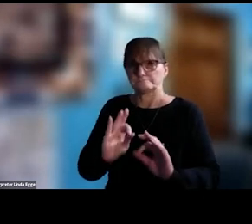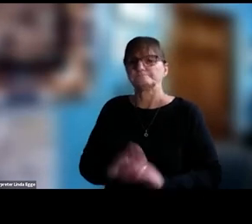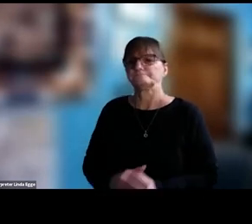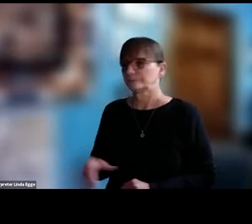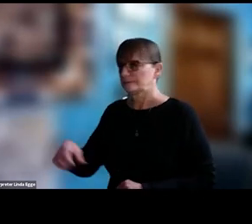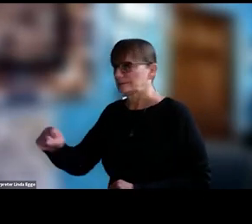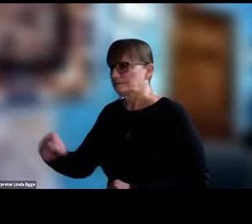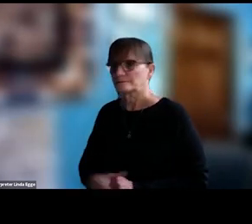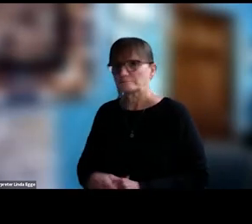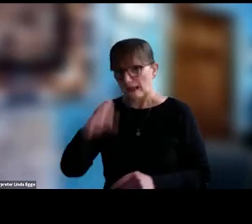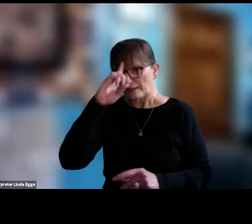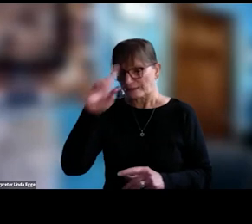[Ashley] Creo que eso es todo por nuestra parte.